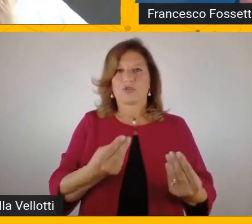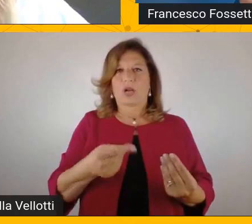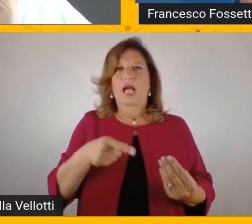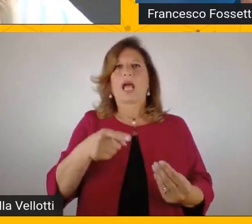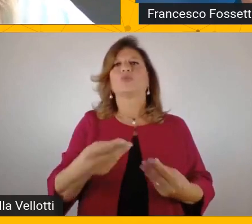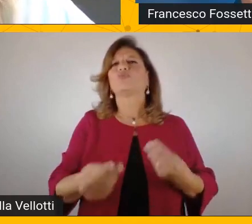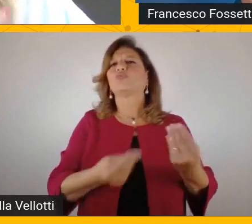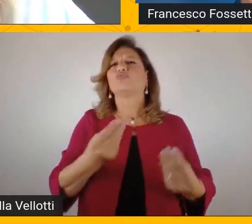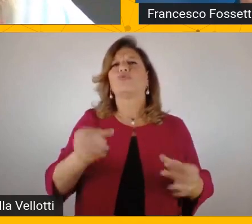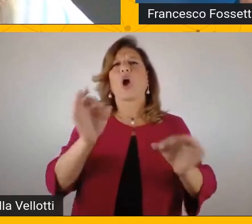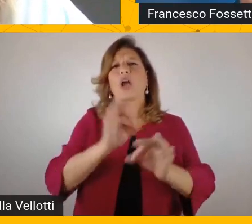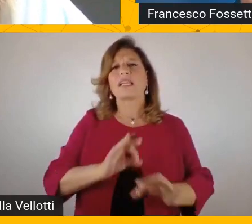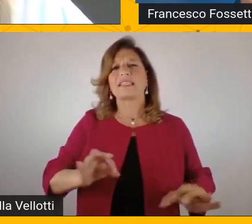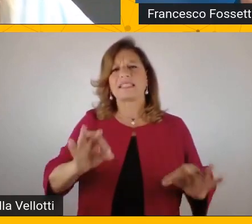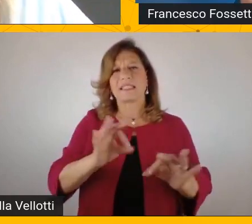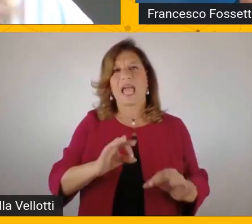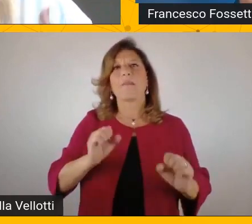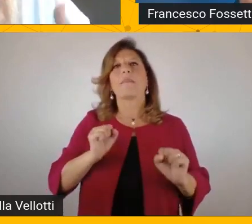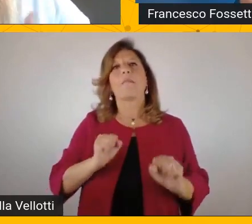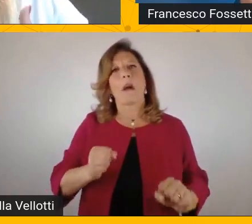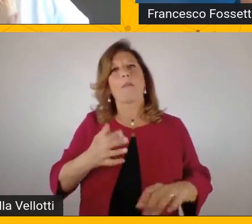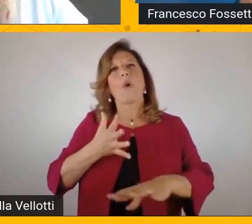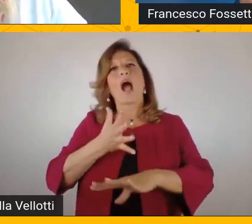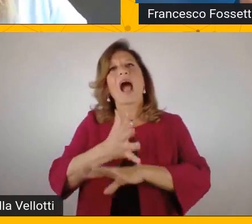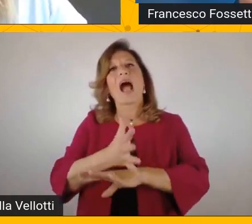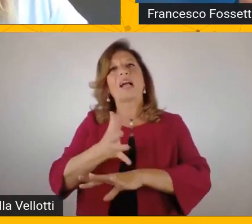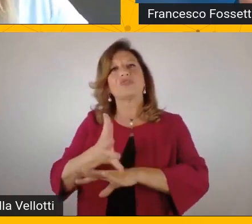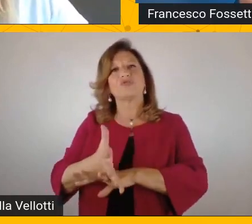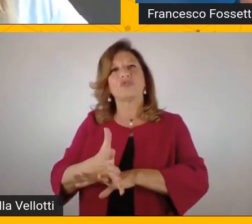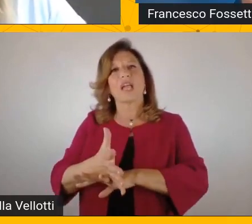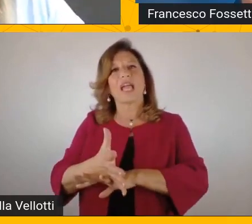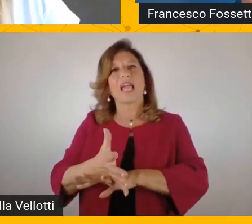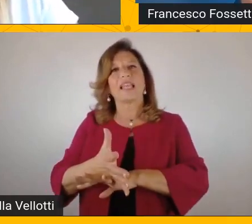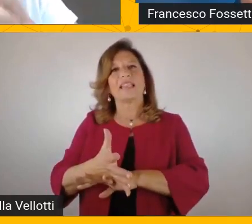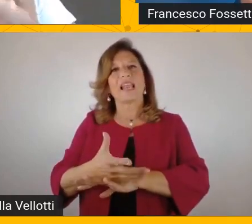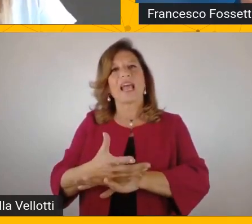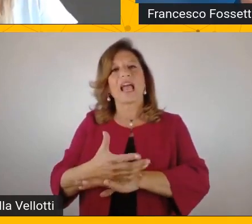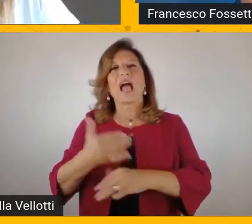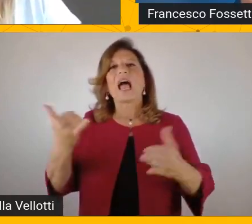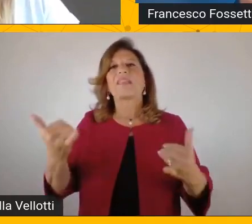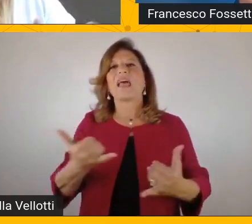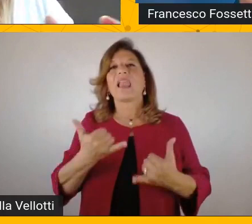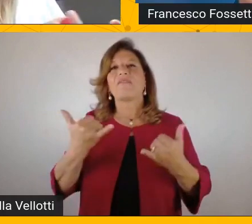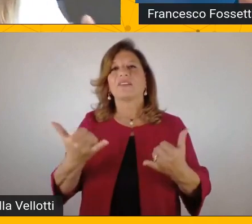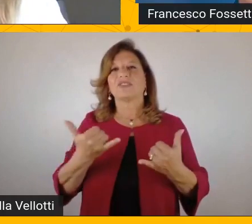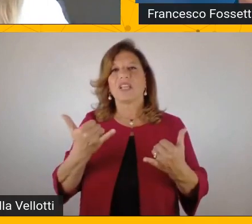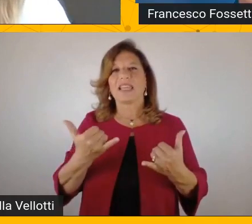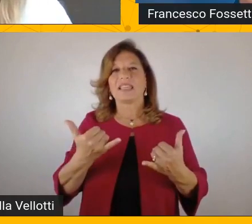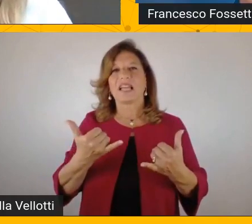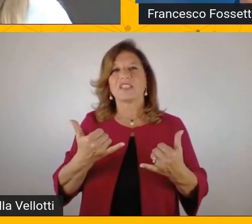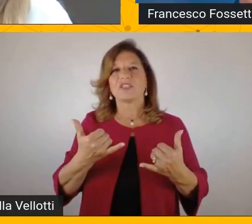giocare tu comunque puoi giocare ma riesci ad accedere a